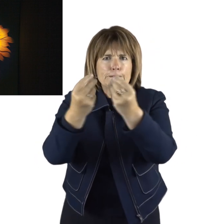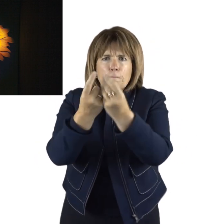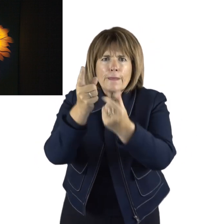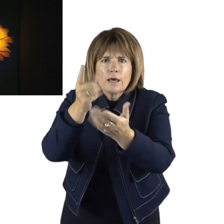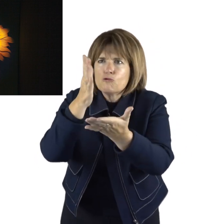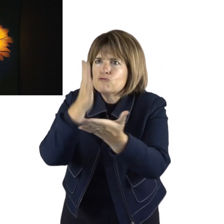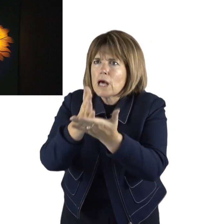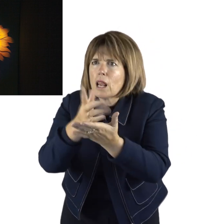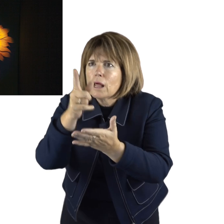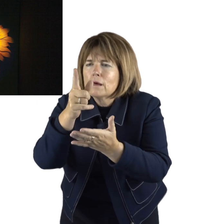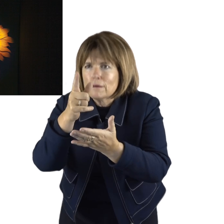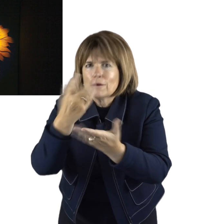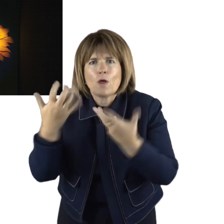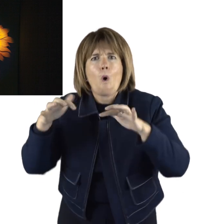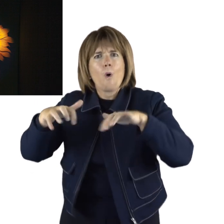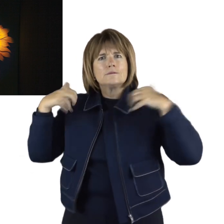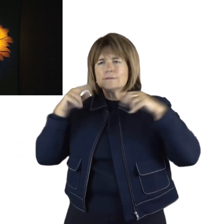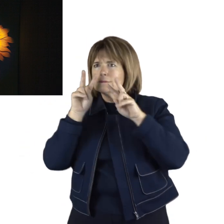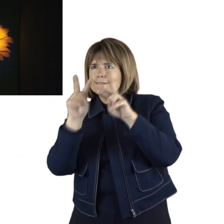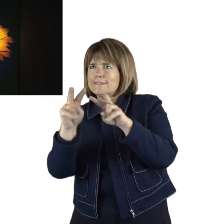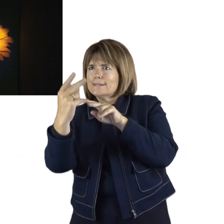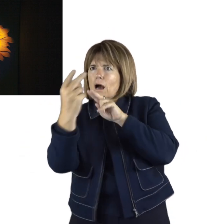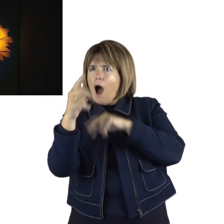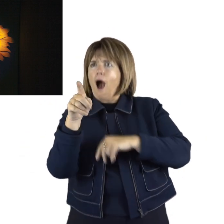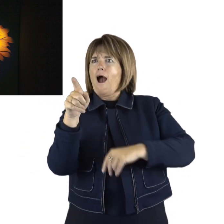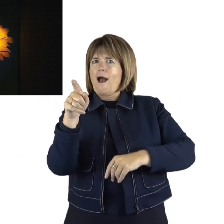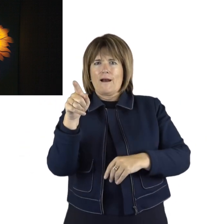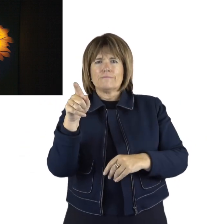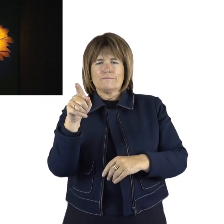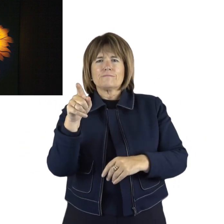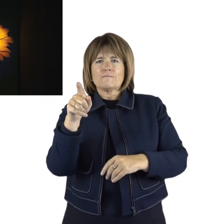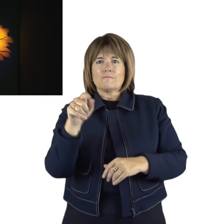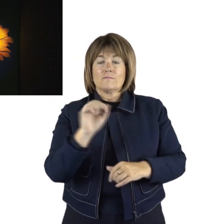planhigyn neu anifail neu fod mytholegol, sydd wir yn edrych yn syth tuag at y gwyliwr ac yn edrych yn syth ym myw ei lygad.”